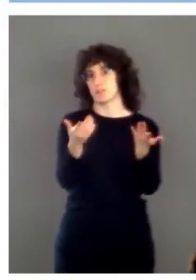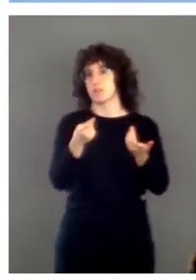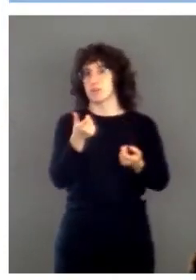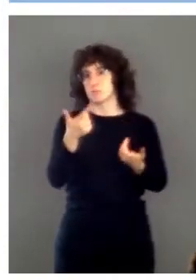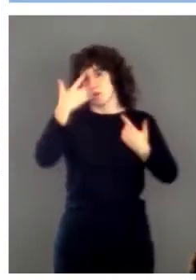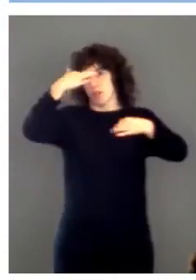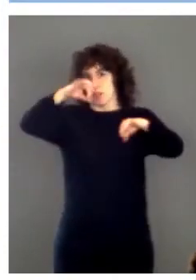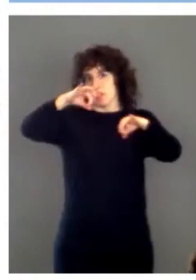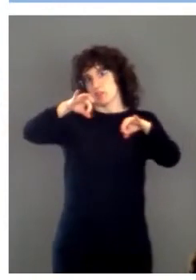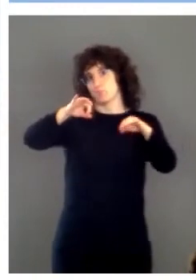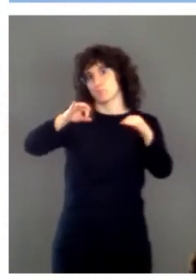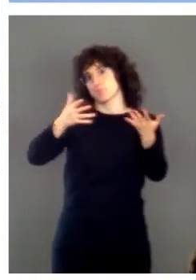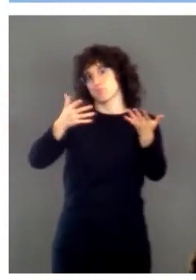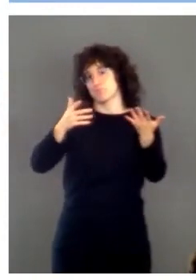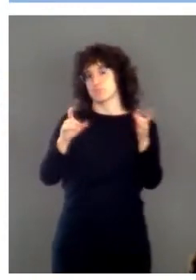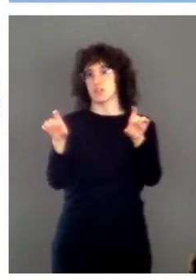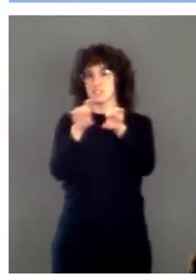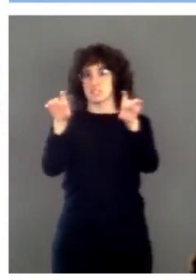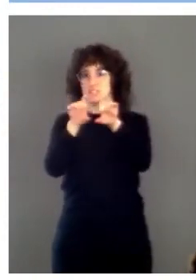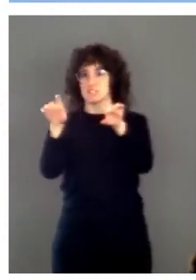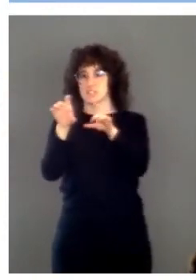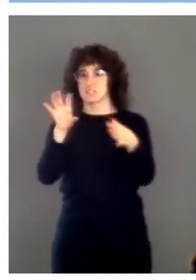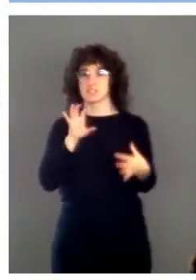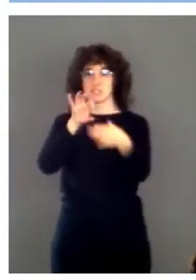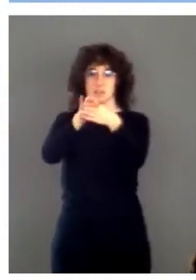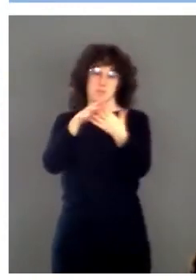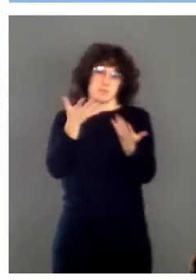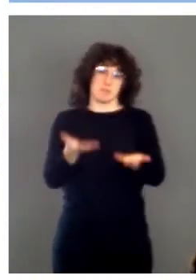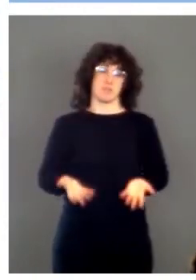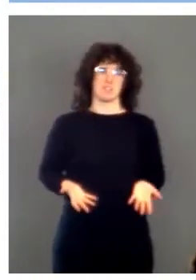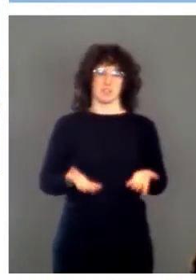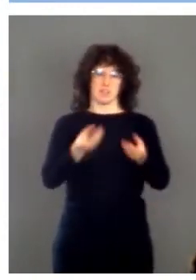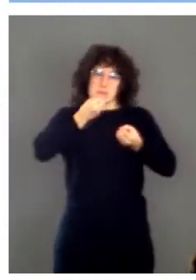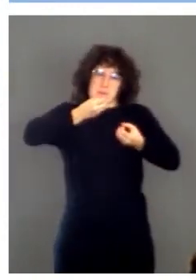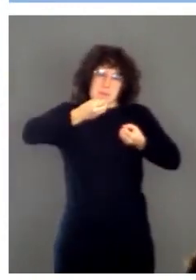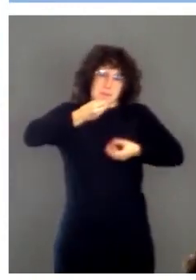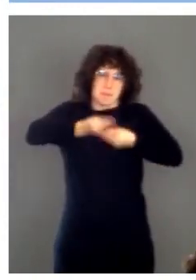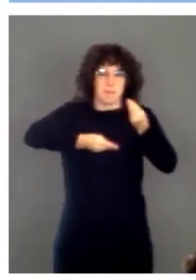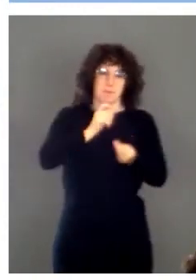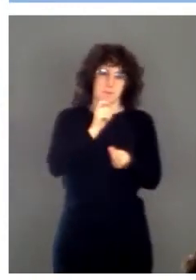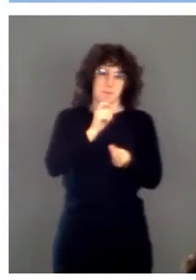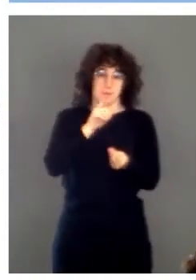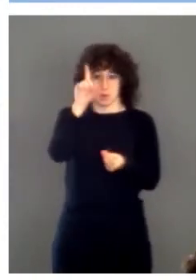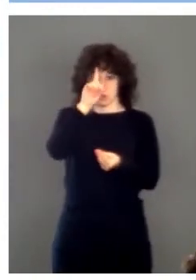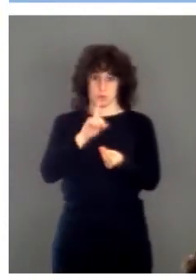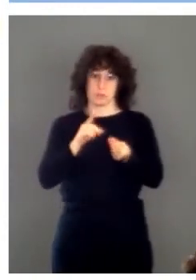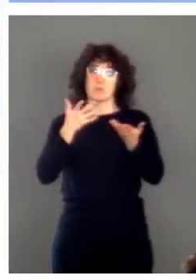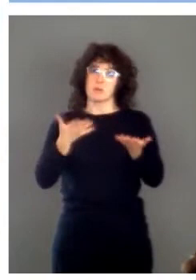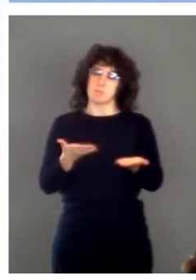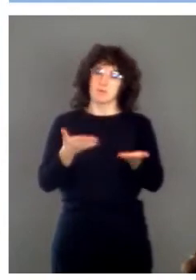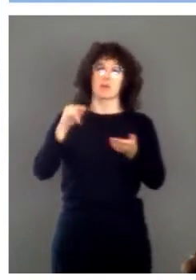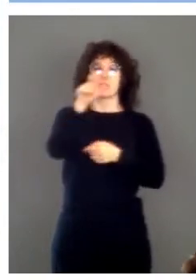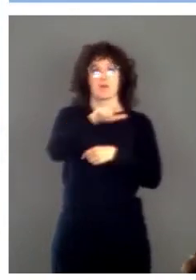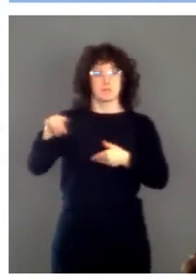O sea al final trabajas para empresas y Y no sabes tampoco muy bien por dónde tirar Pero bueno gracias a A los técnicos y tal pues se ha hecho más